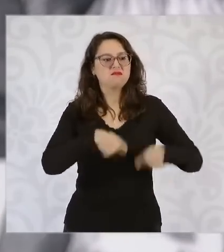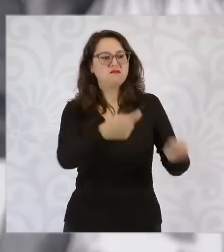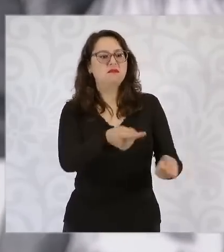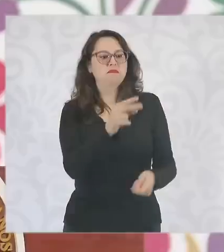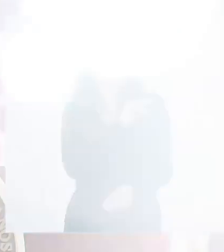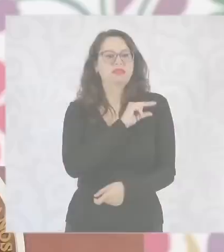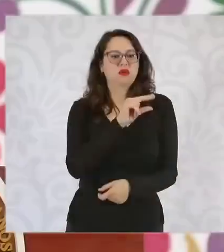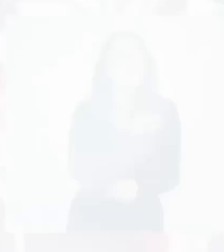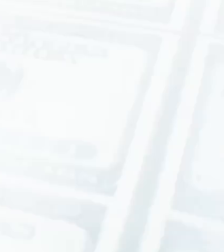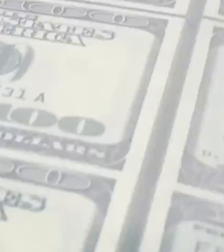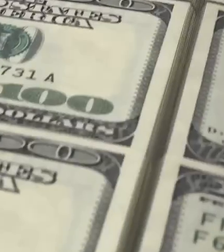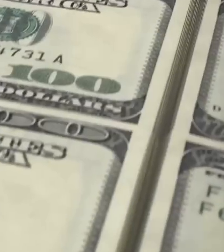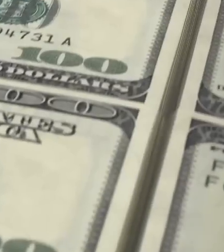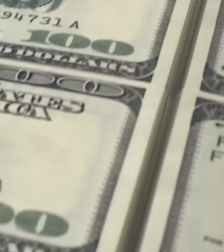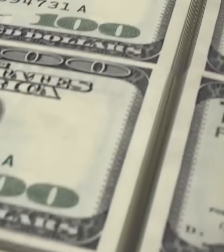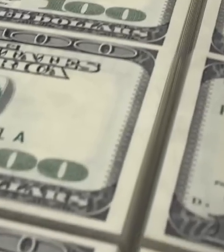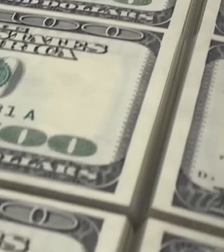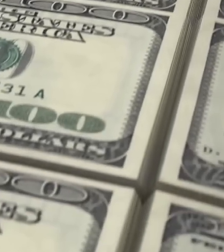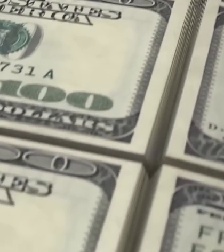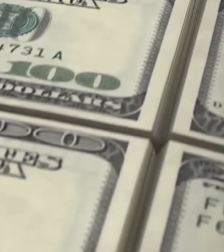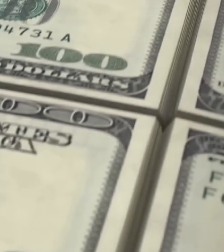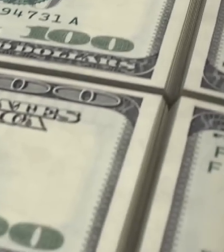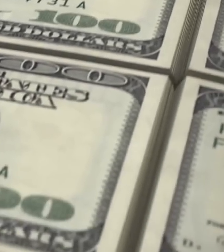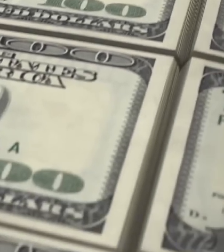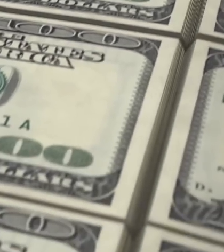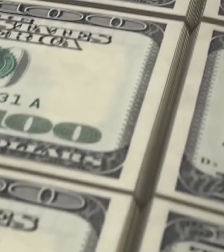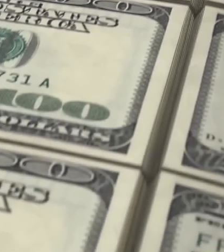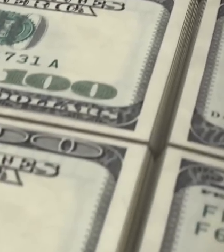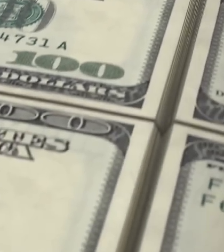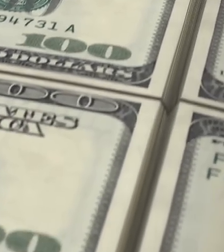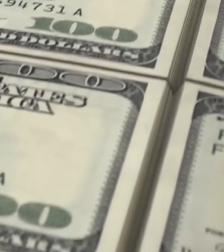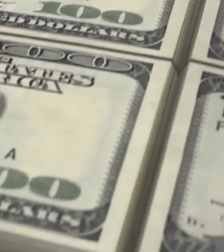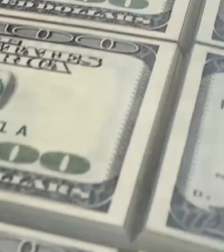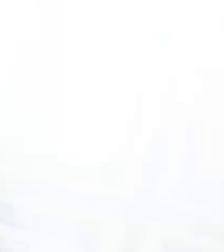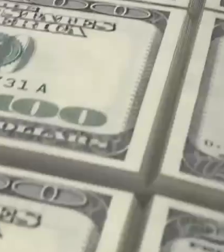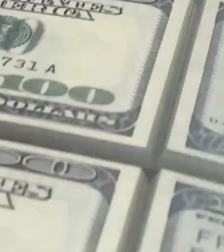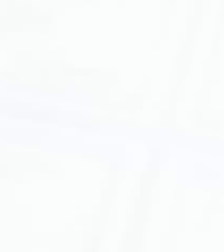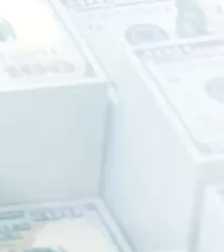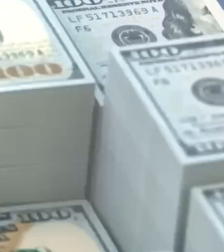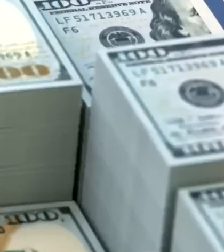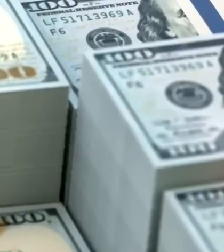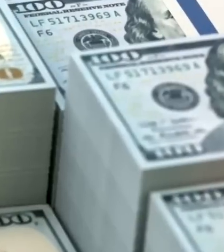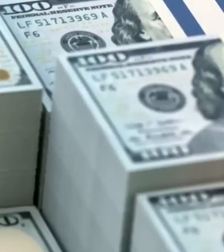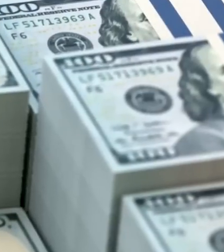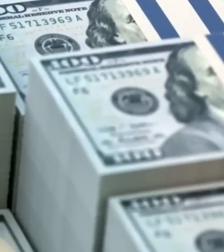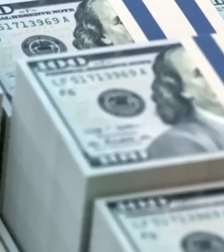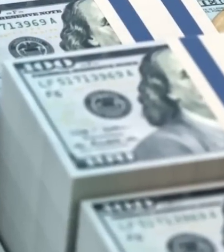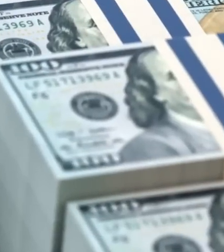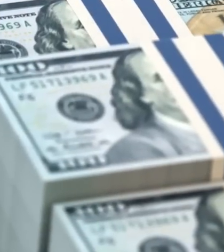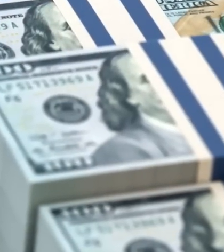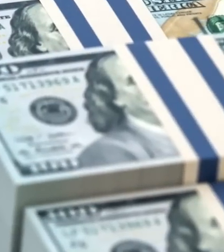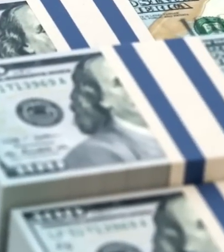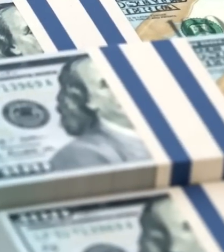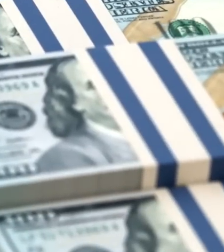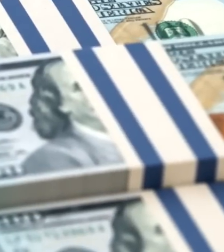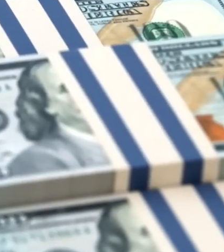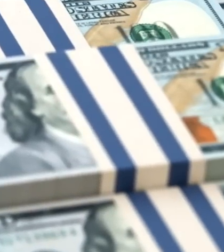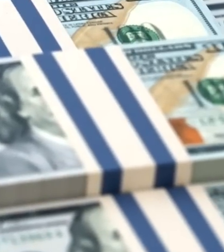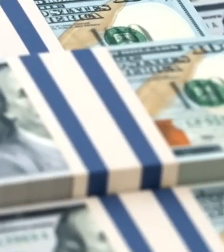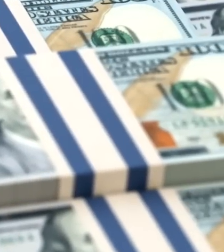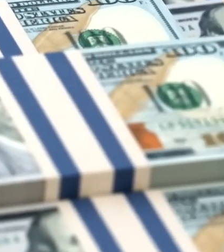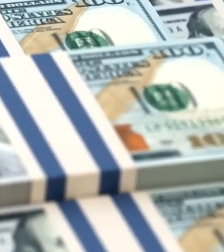tiene un plan de inversión estimada hasta el año 2030 que proyecta un estimado de 23,400 millones